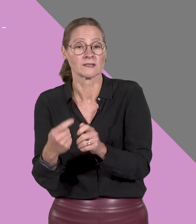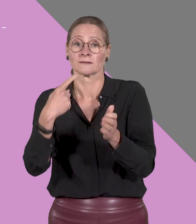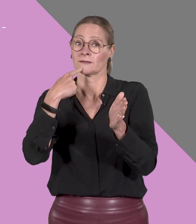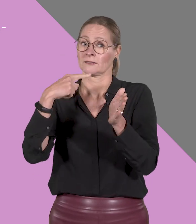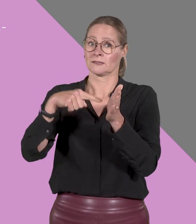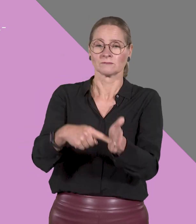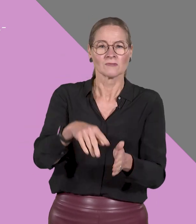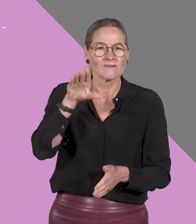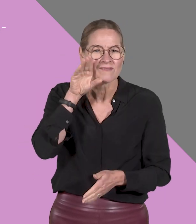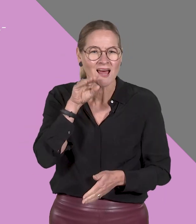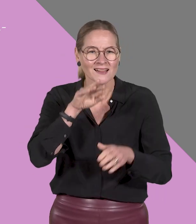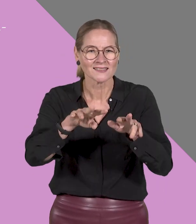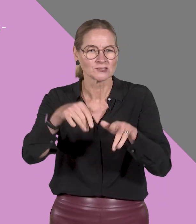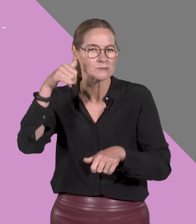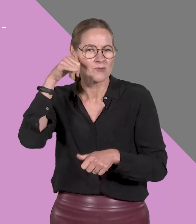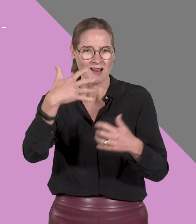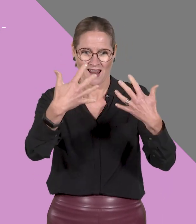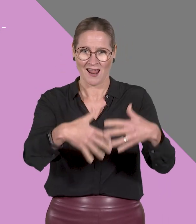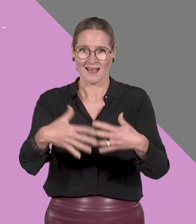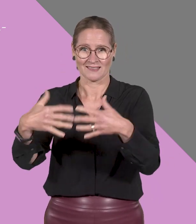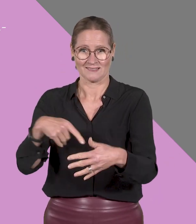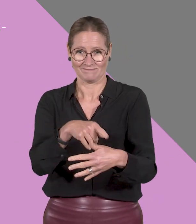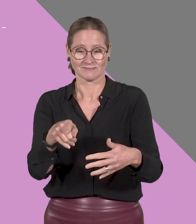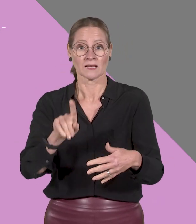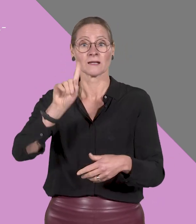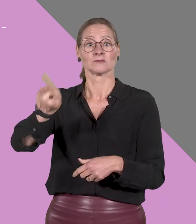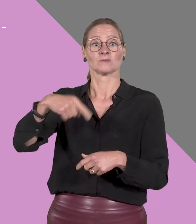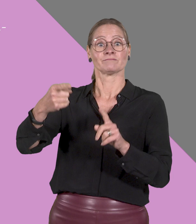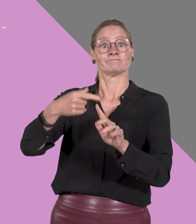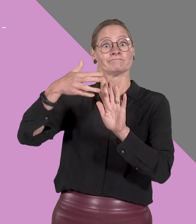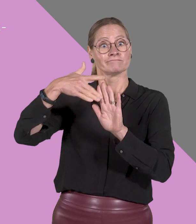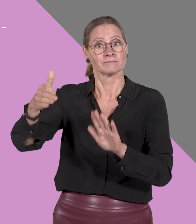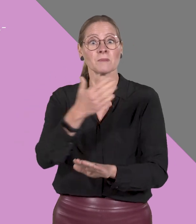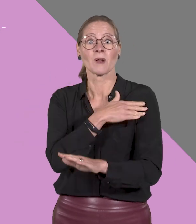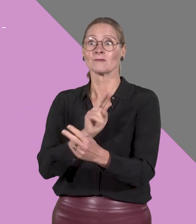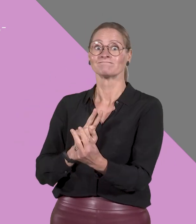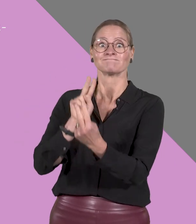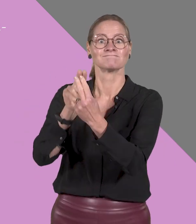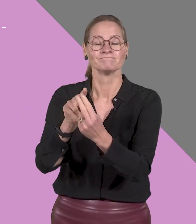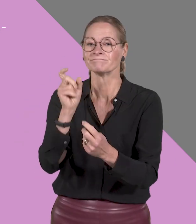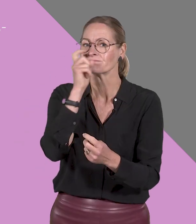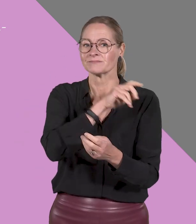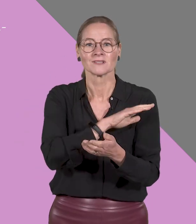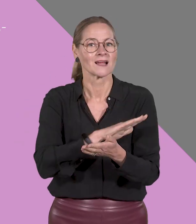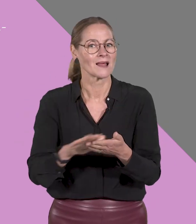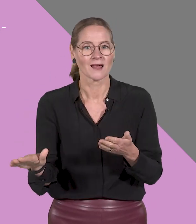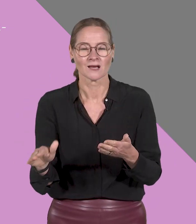Esimerkiksi vanhoilla tekstipuhelinlaitteilla ei voi enää - enää ottaa yhteyttä palveluun ensi vuodesta alkaen, -